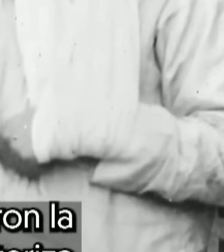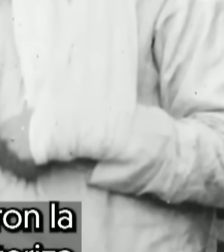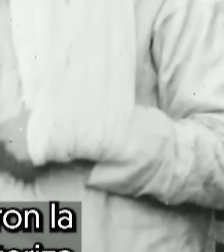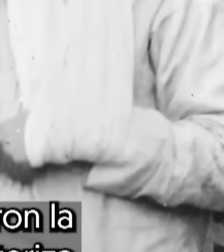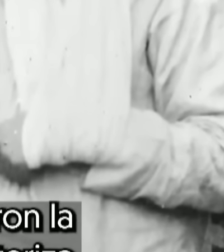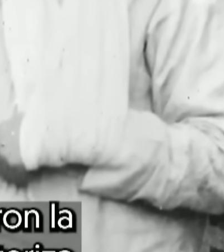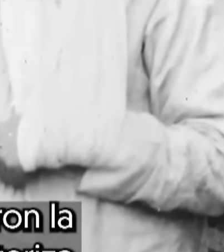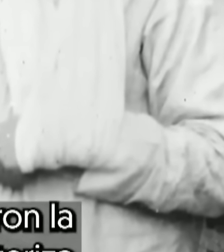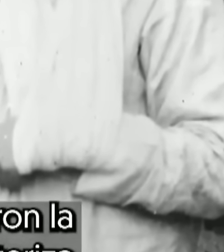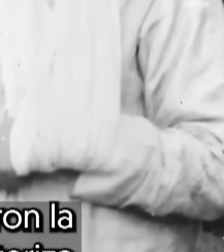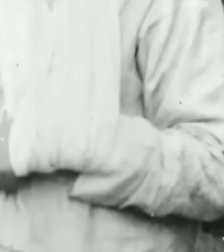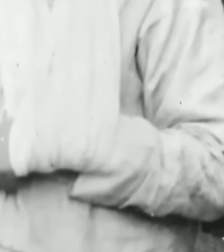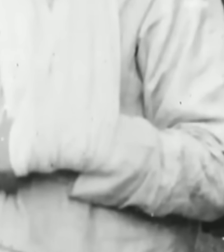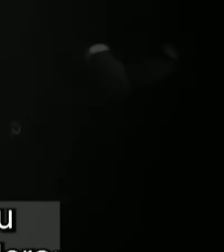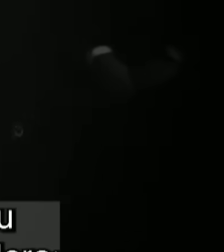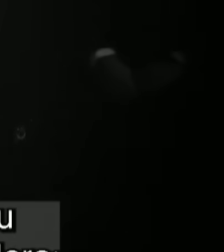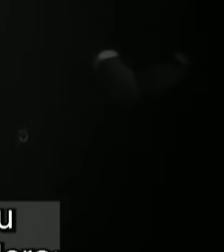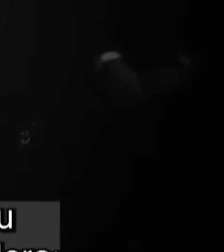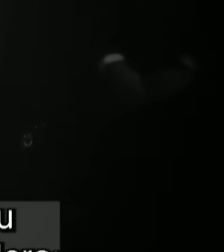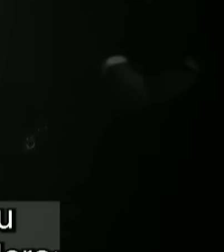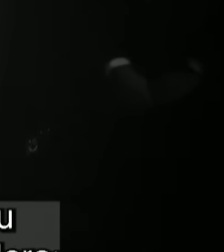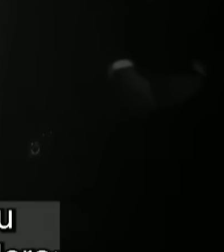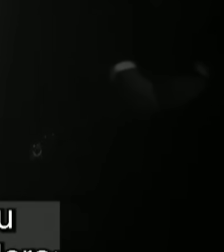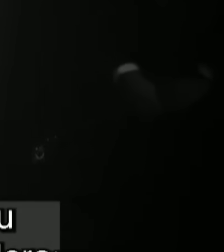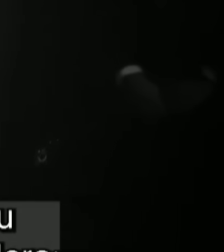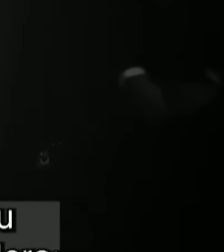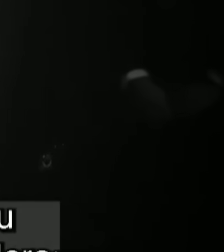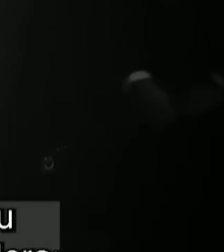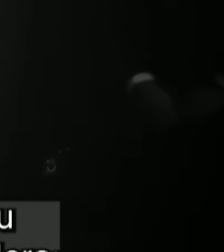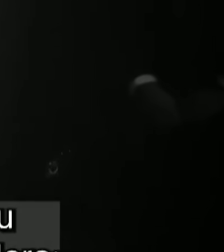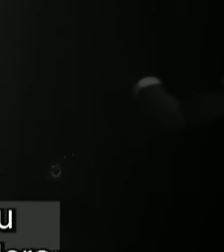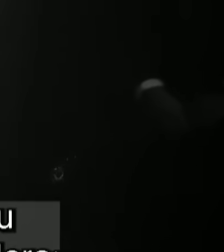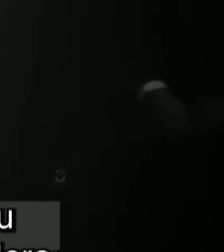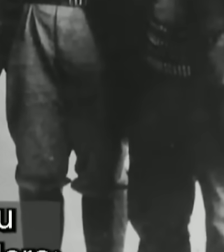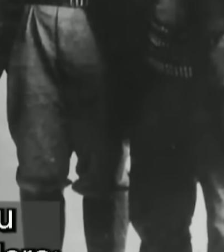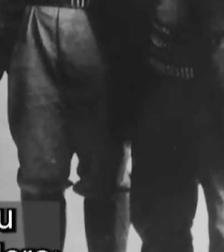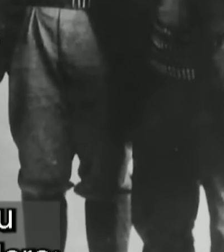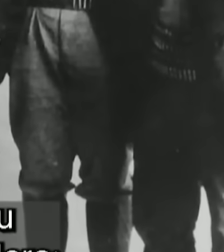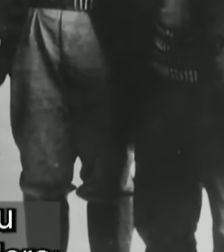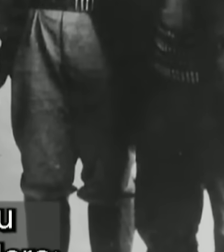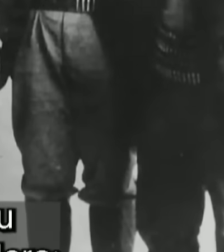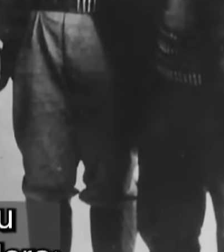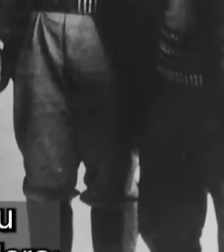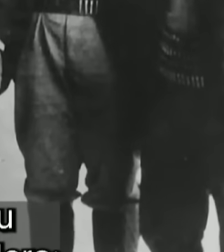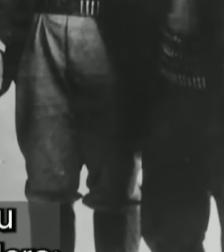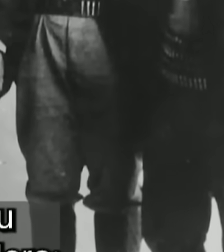importante plaza fronteriza acto seguido Porfirio Díaz presentó su renuncia en el norte Villa Orozco